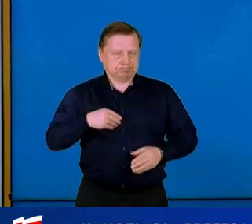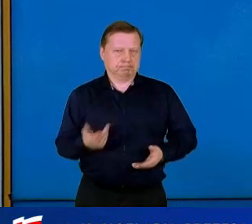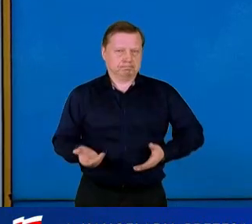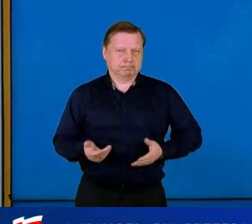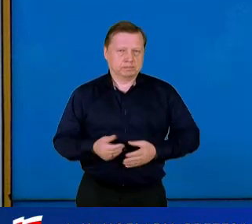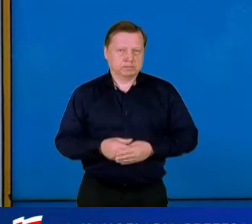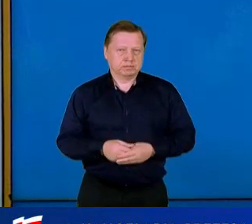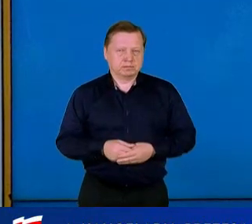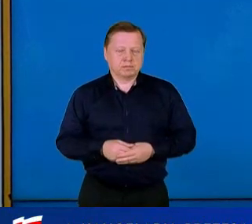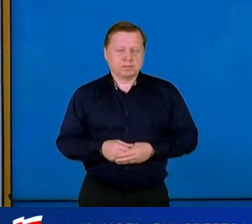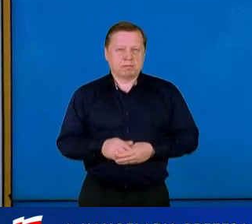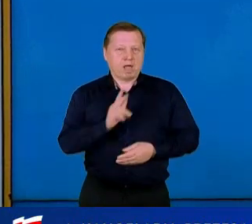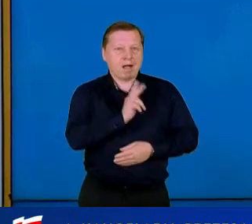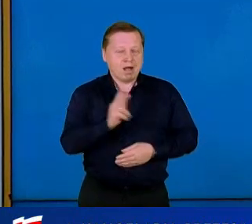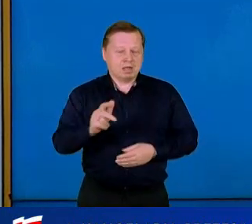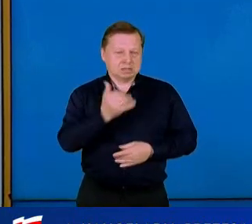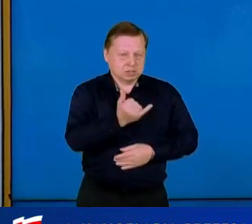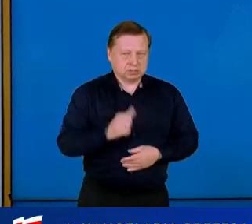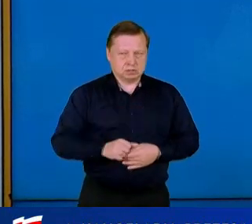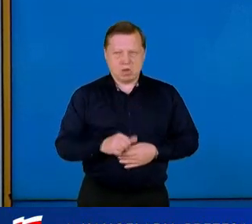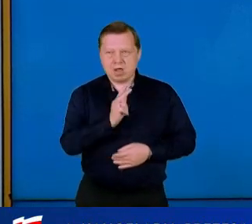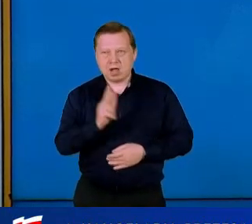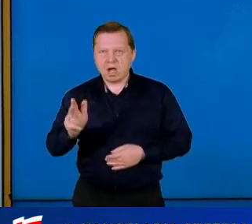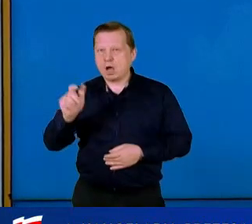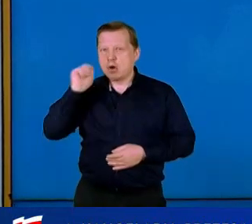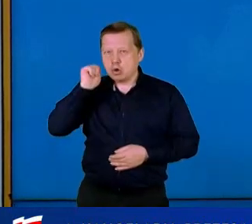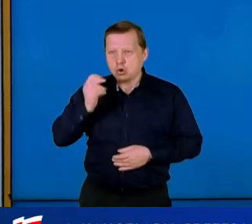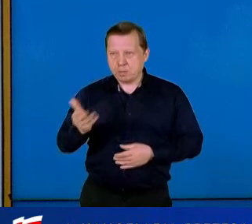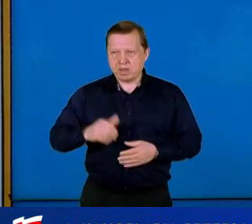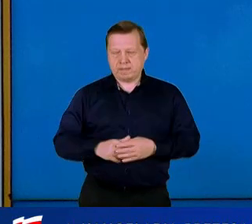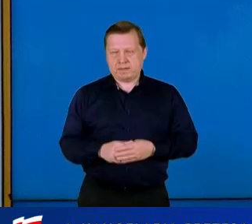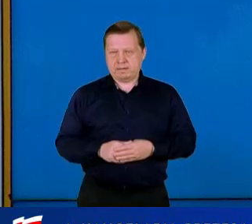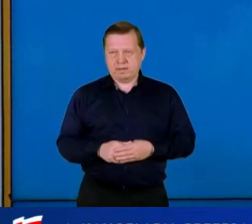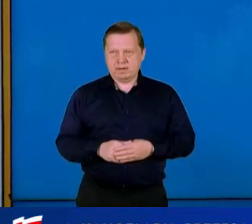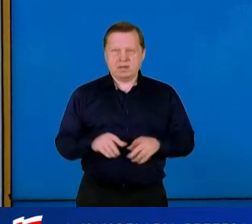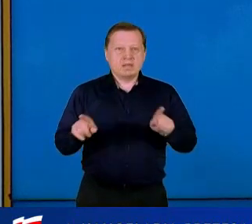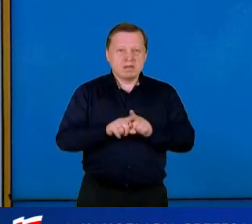Każde dziecko, każda kobieta, tak, właśnie również dziecko przed urodzeniem